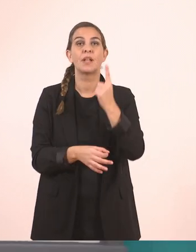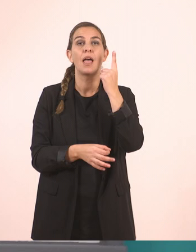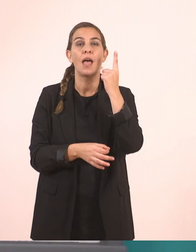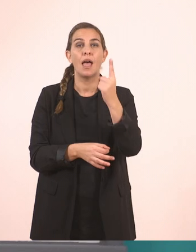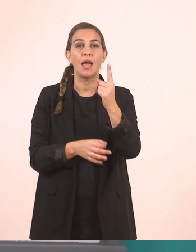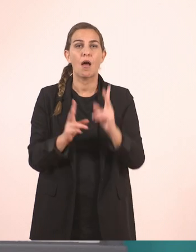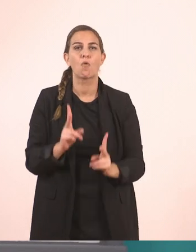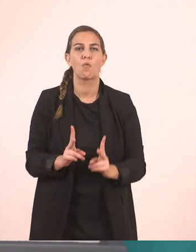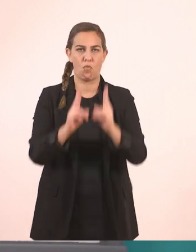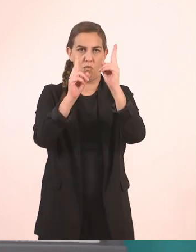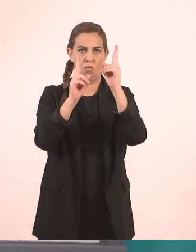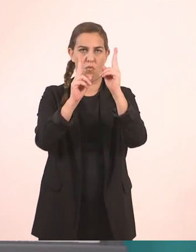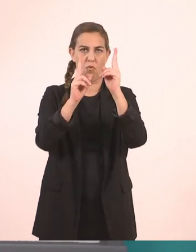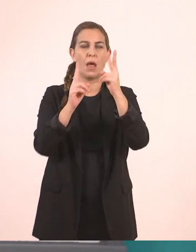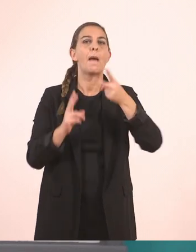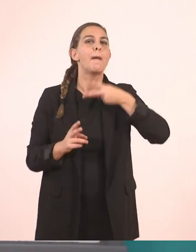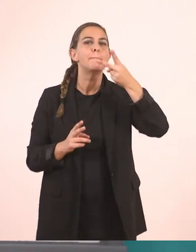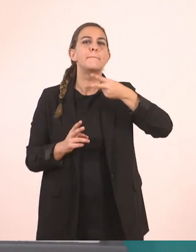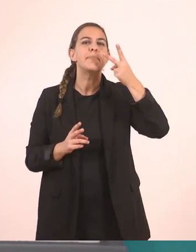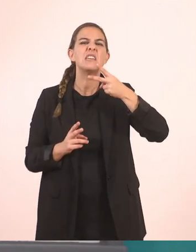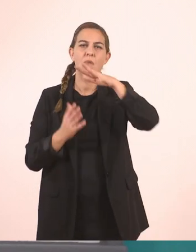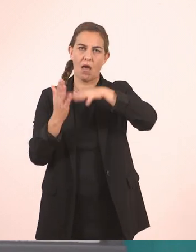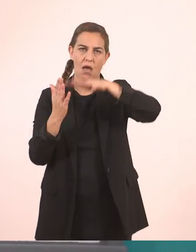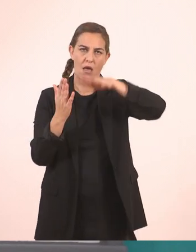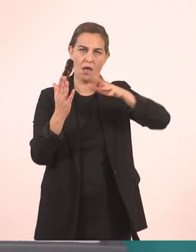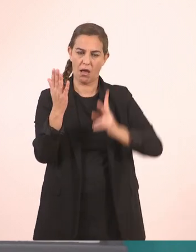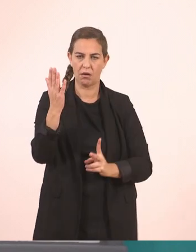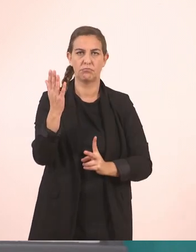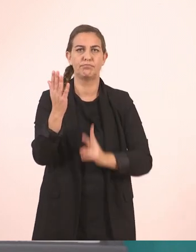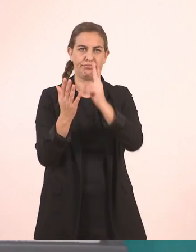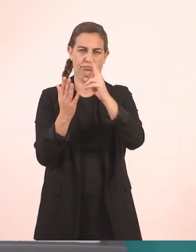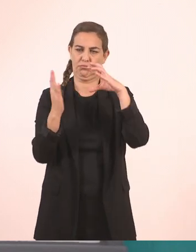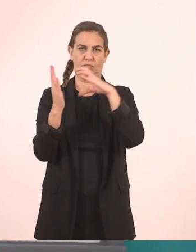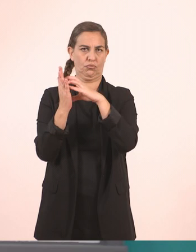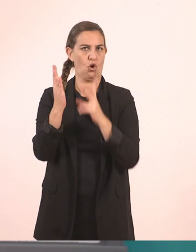από ένα μεγαλύτερο ποίημα του Τάσου Λειβαδίτη.